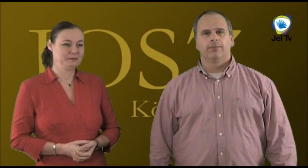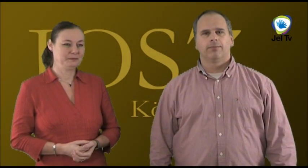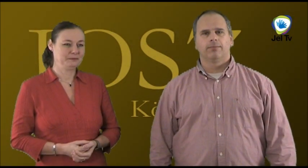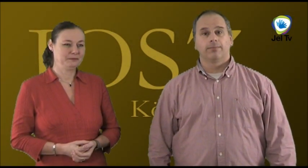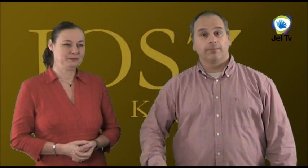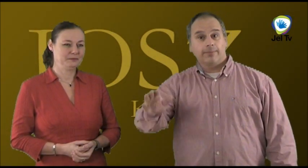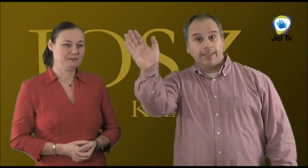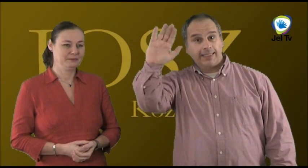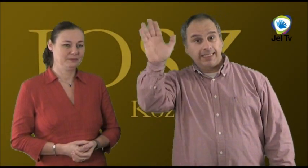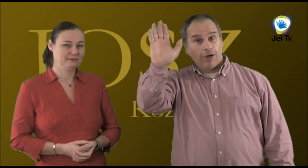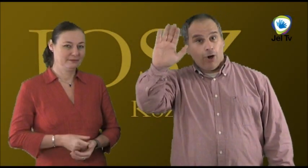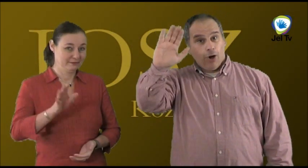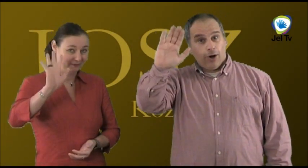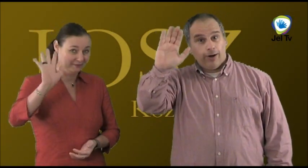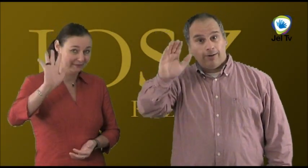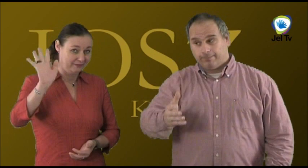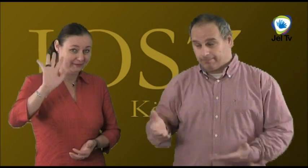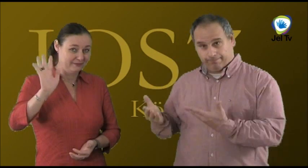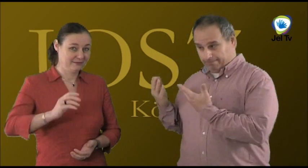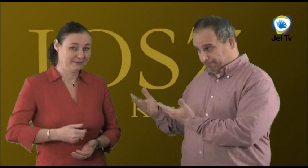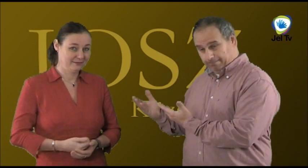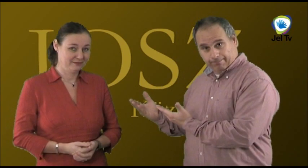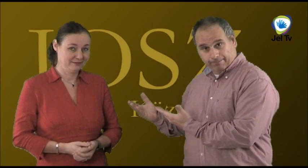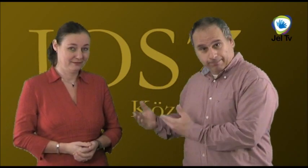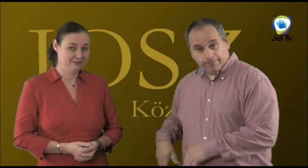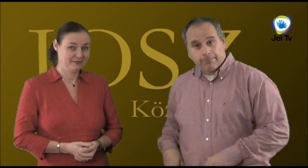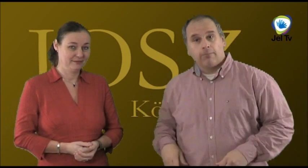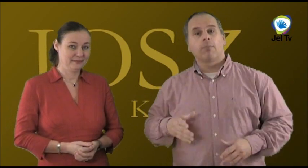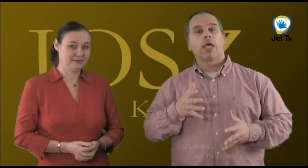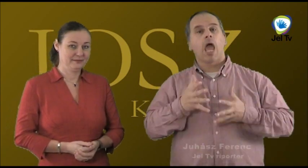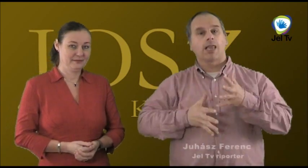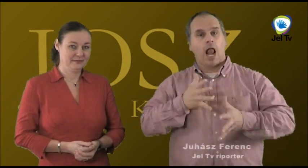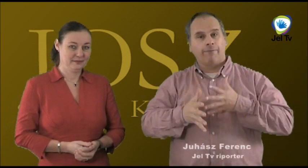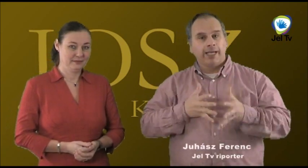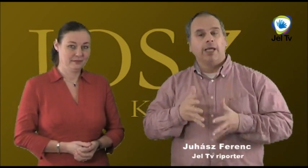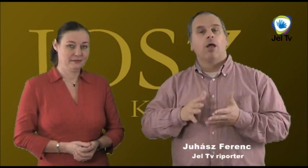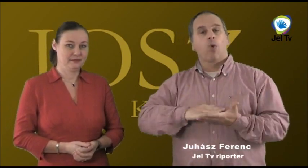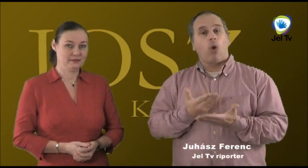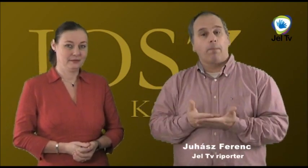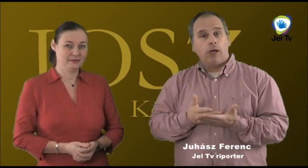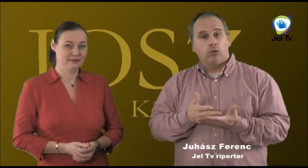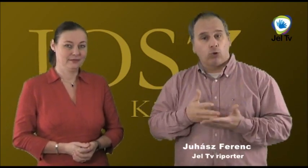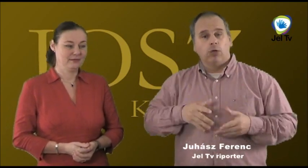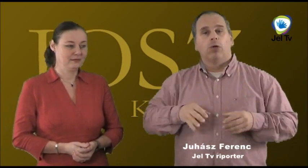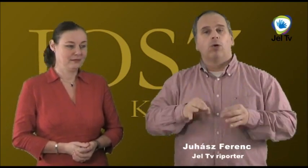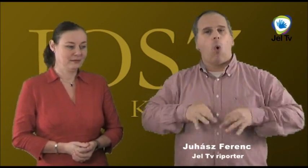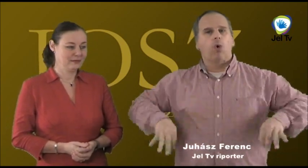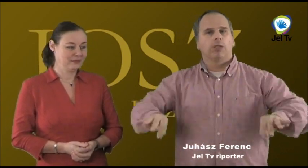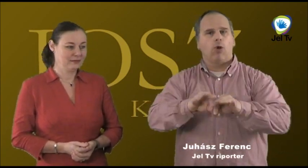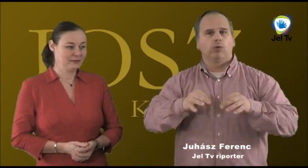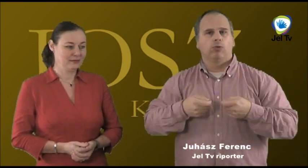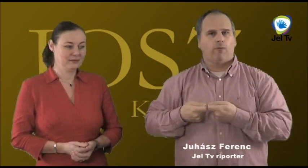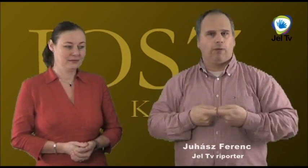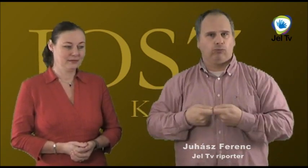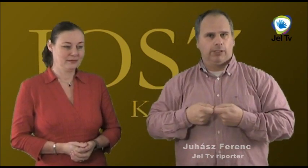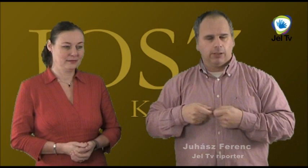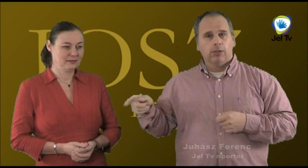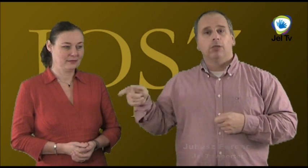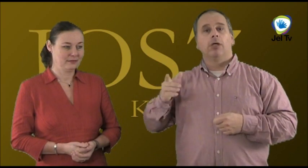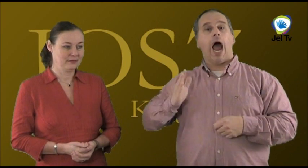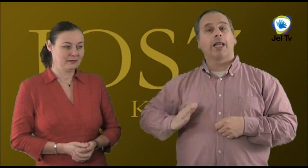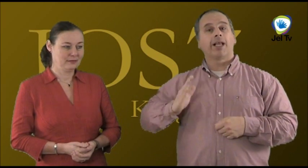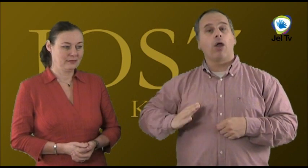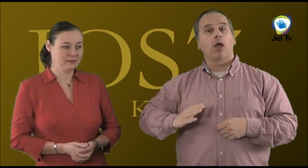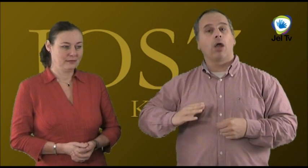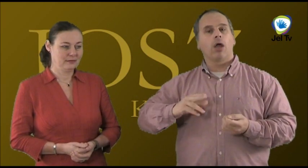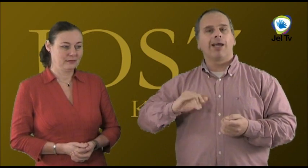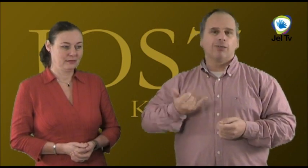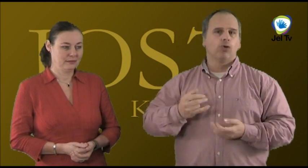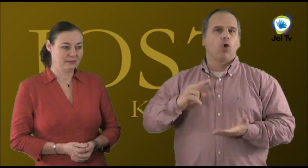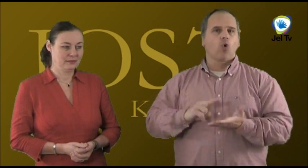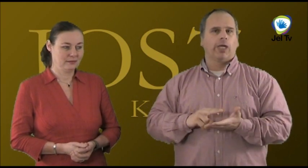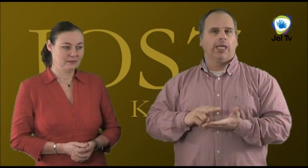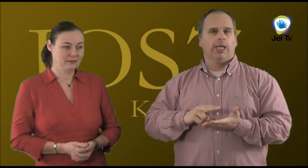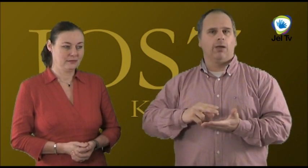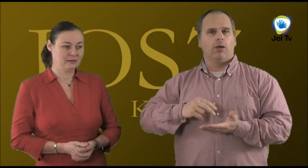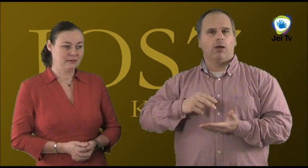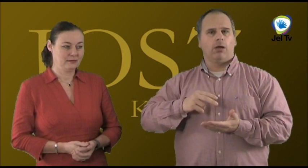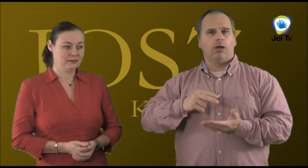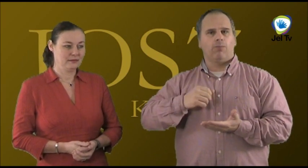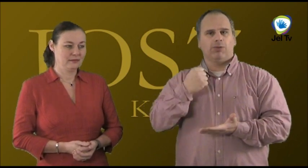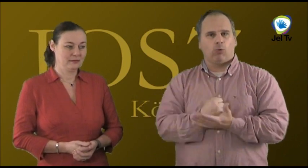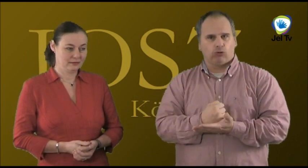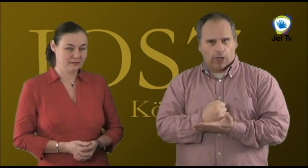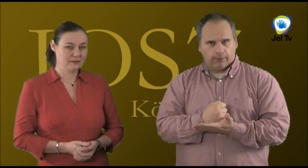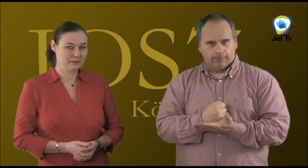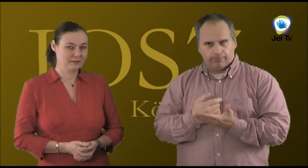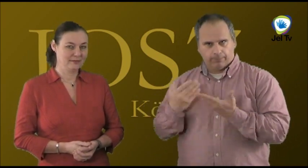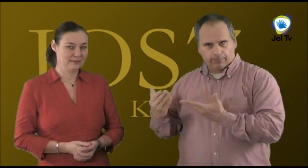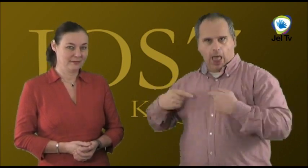Sziasztok! Itt van a Jelnyelvi Tolmácsok Országos Szövetségének etikai és Jogi Bizottság elnöke.